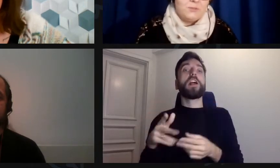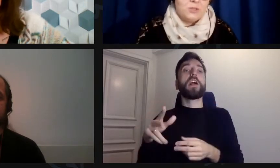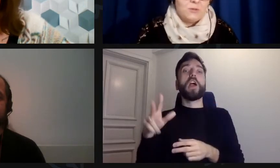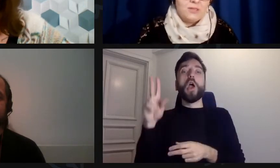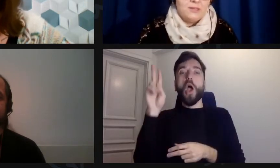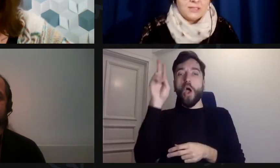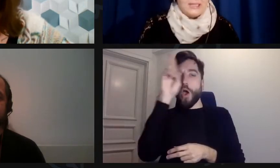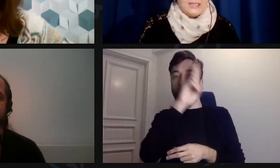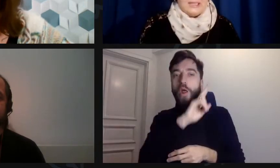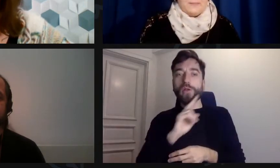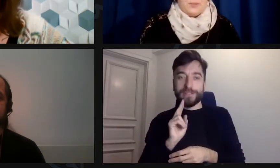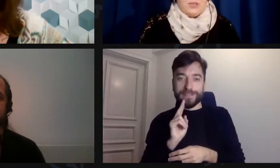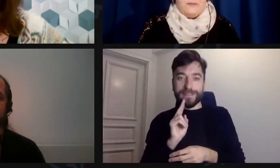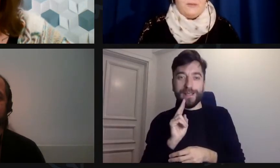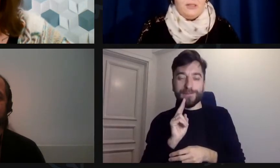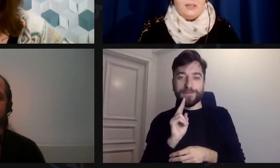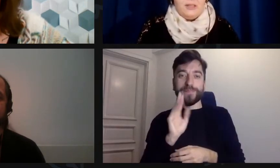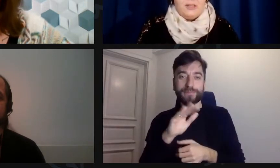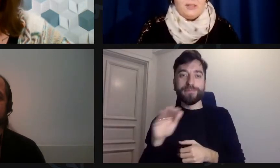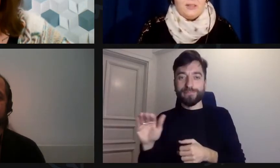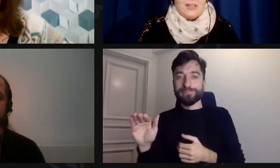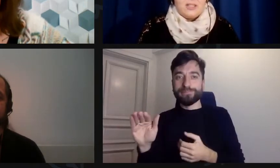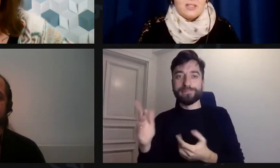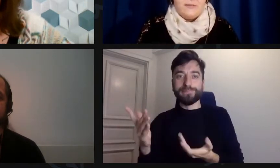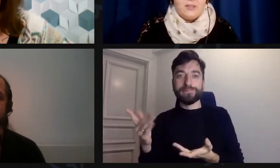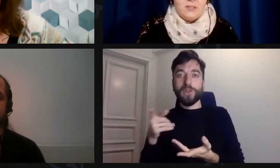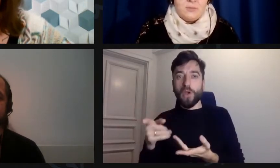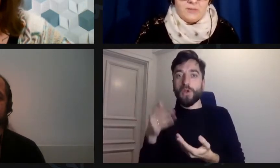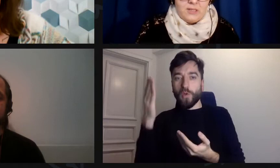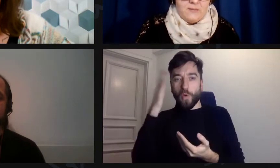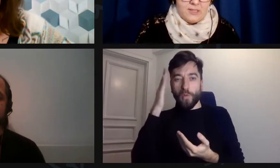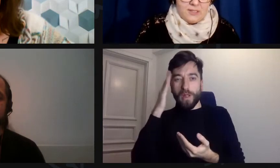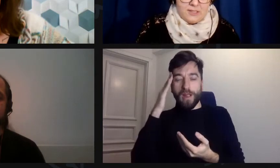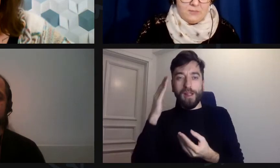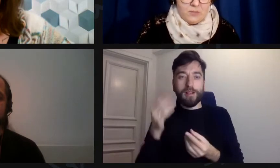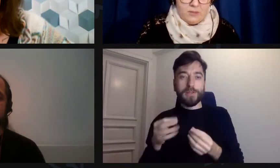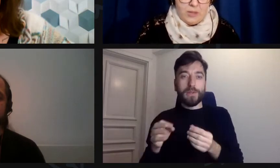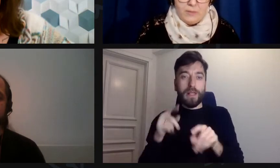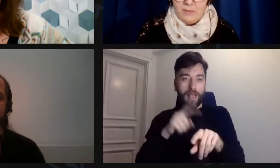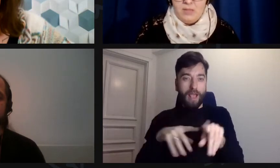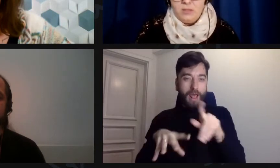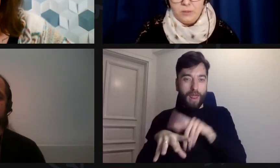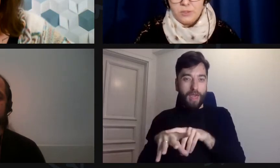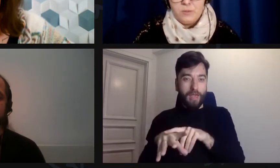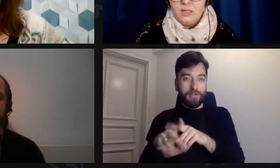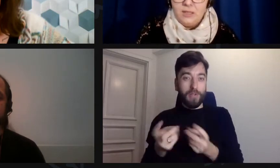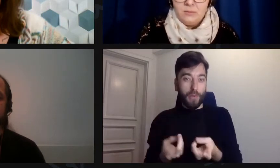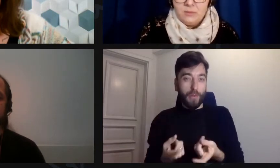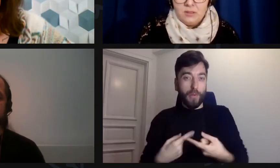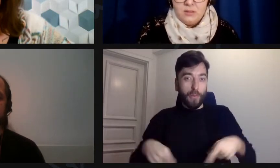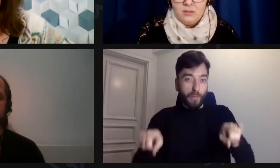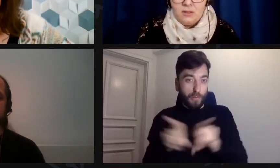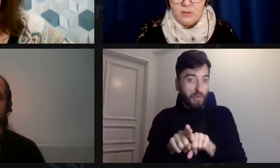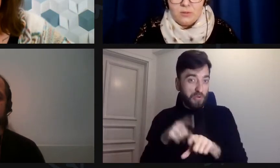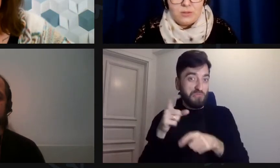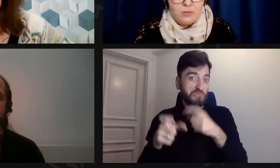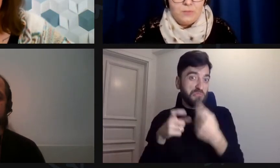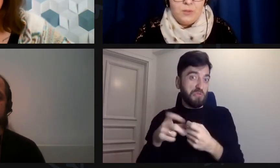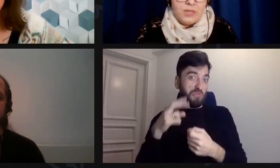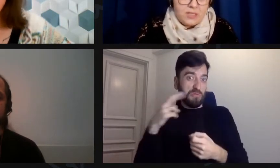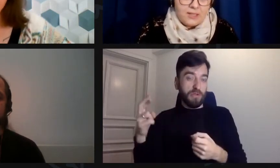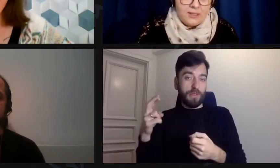którzy np. potrafili ręcznie wykonać rekwizyty, była mama, która uszyła nam 100 piłeczek.